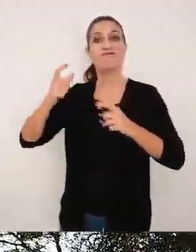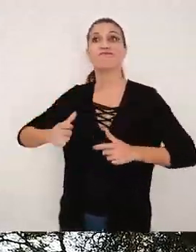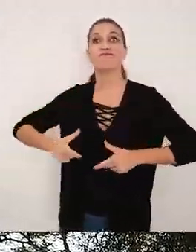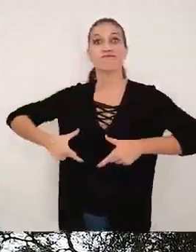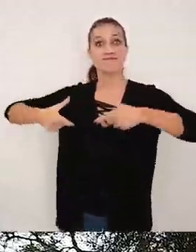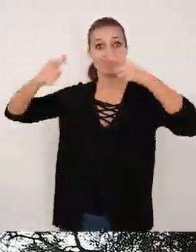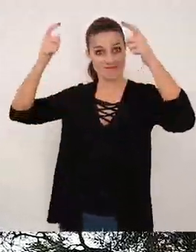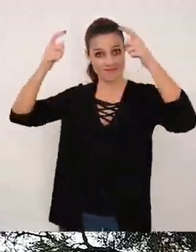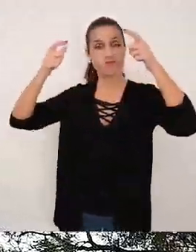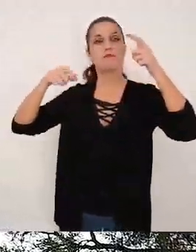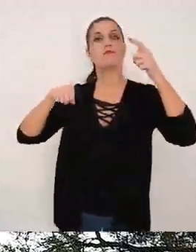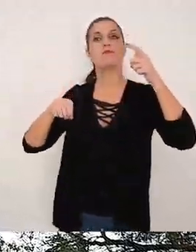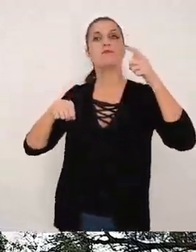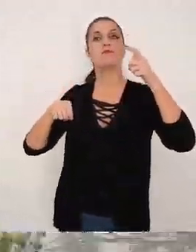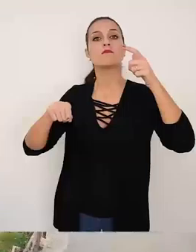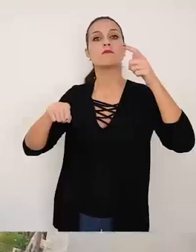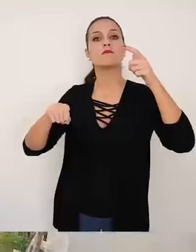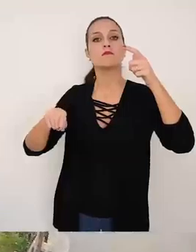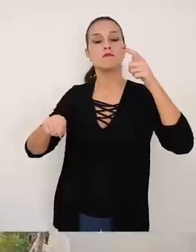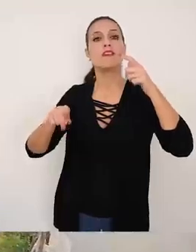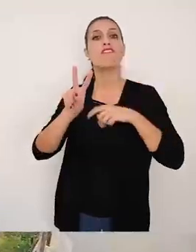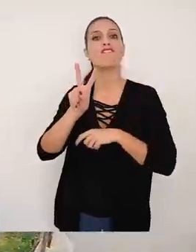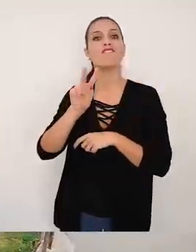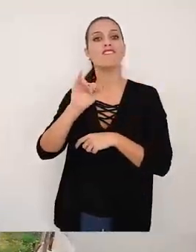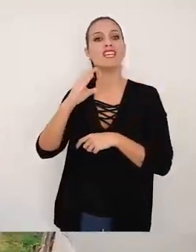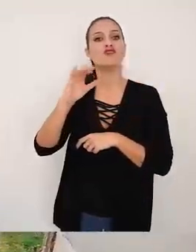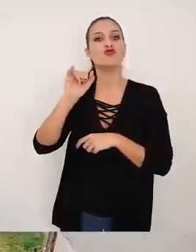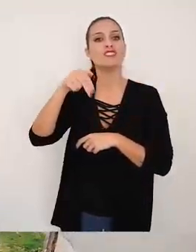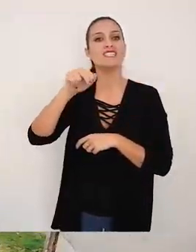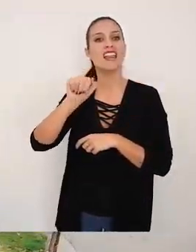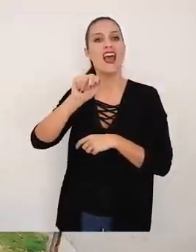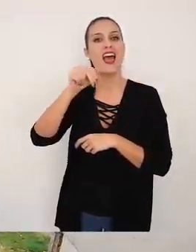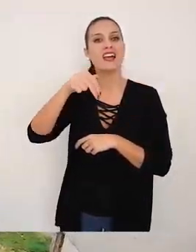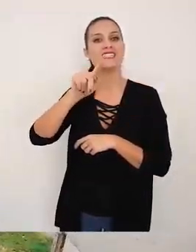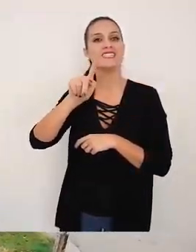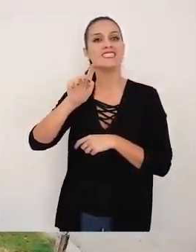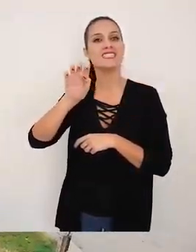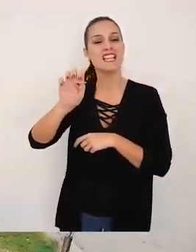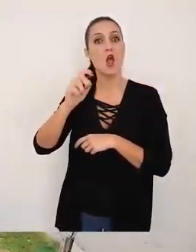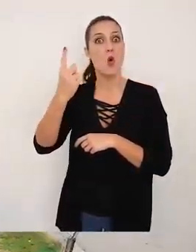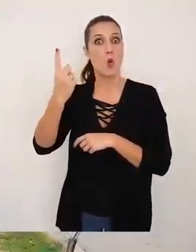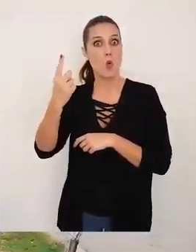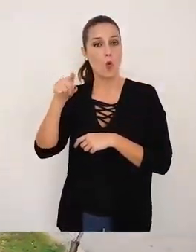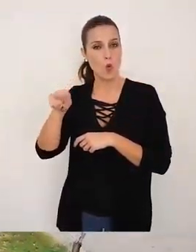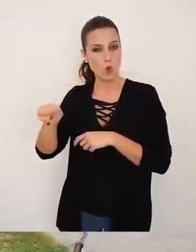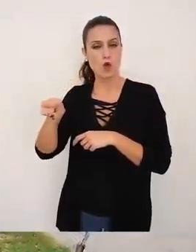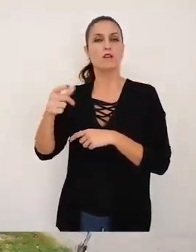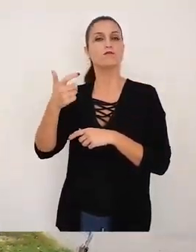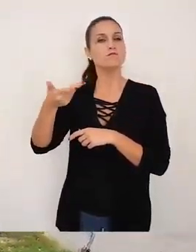chiamato per la preesistenza di un casale che sorgeva nel territorio.